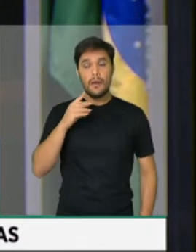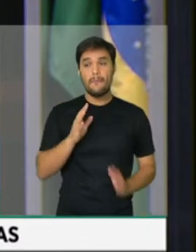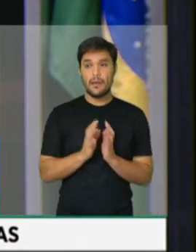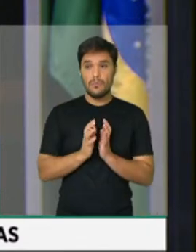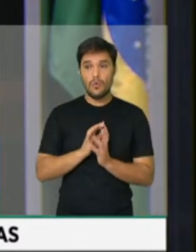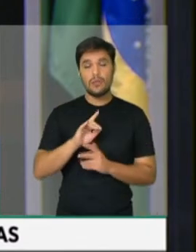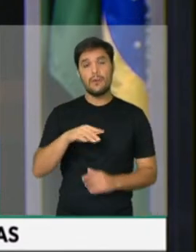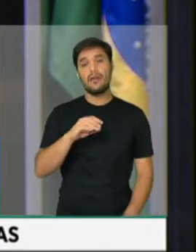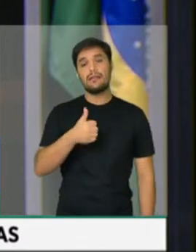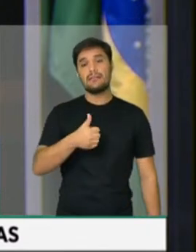VALMIR ASSUNÇÃO DO PT DA BAHIA, NÚMERO 82 DA DEPUTADA